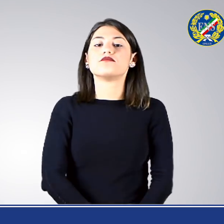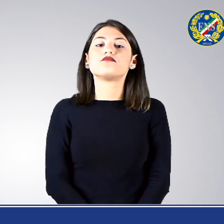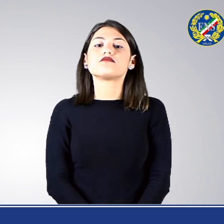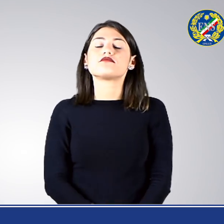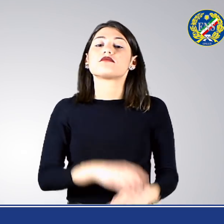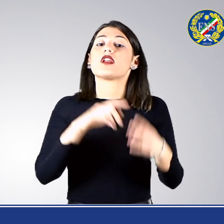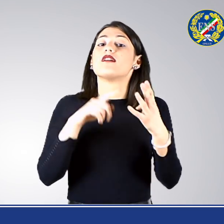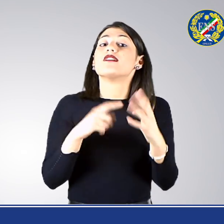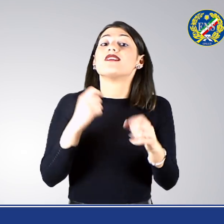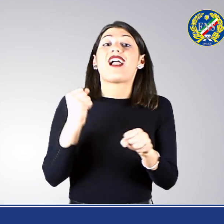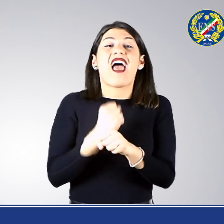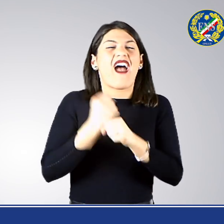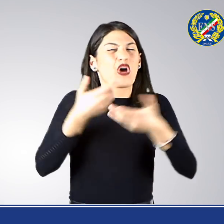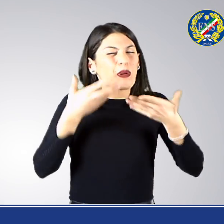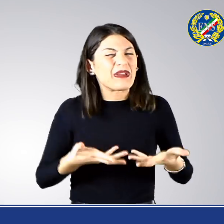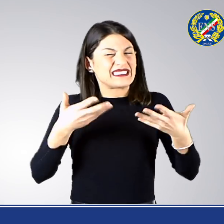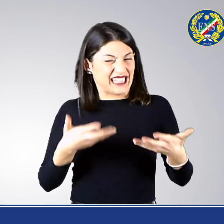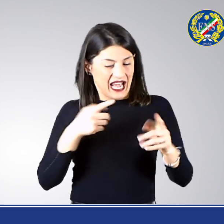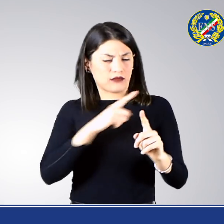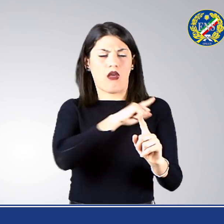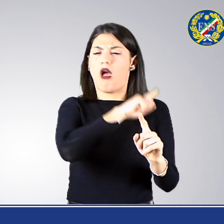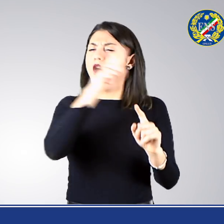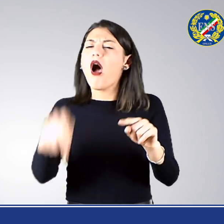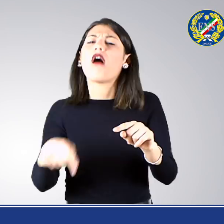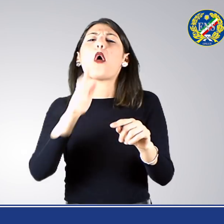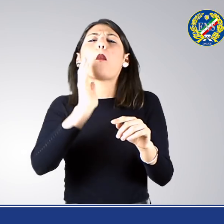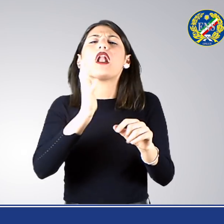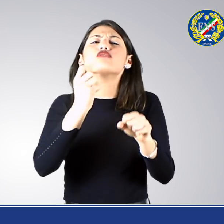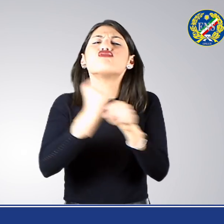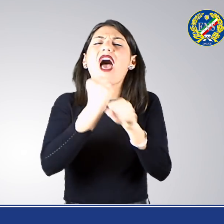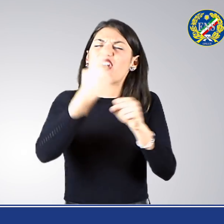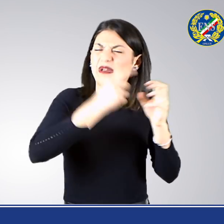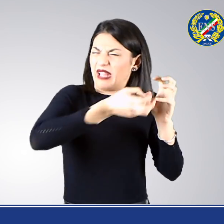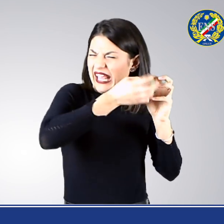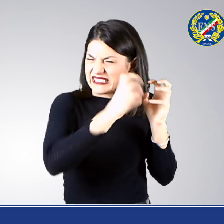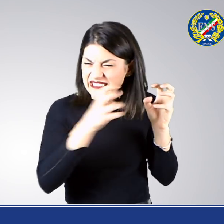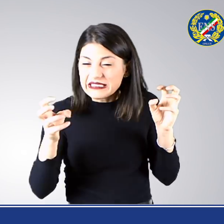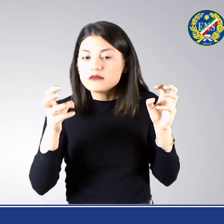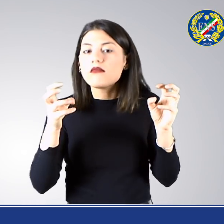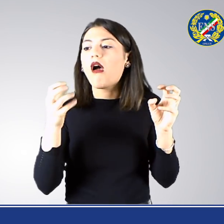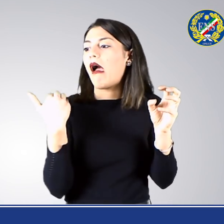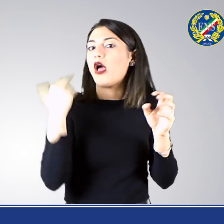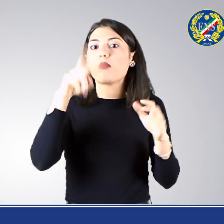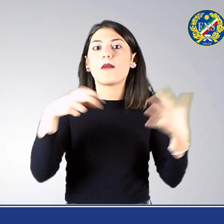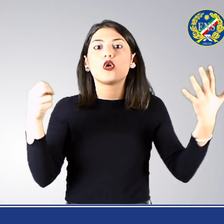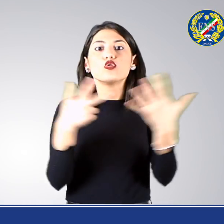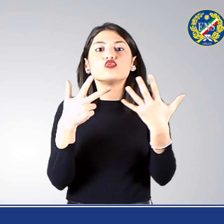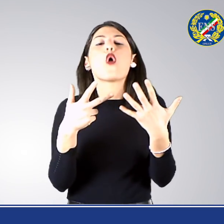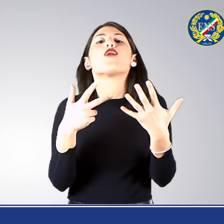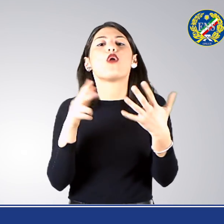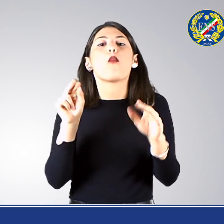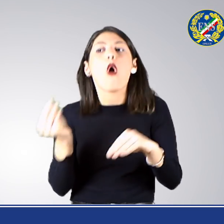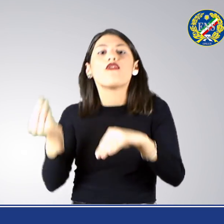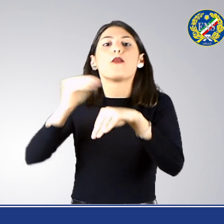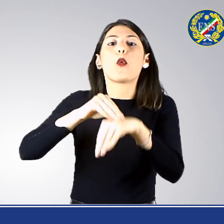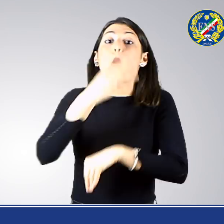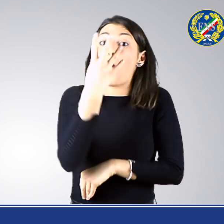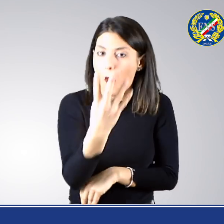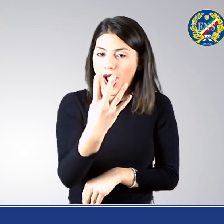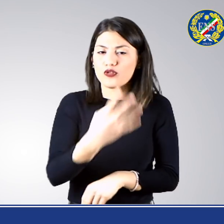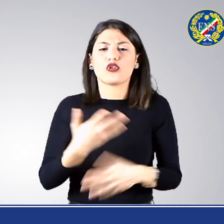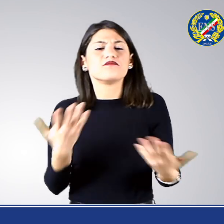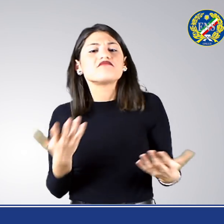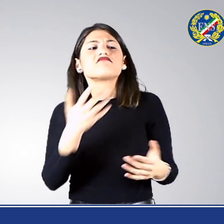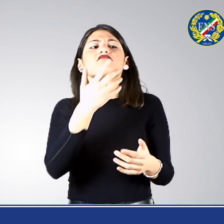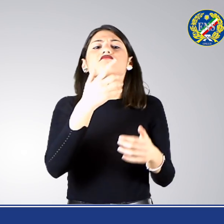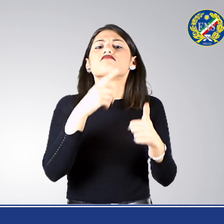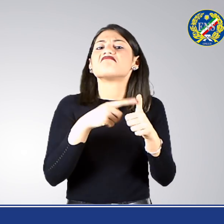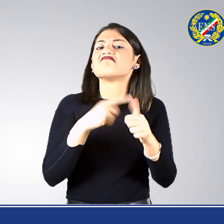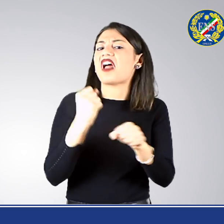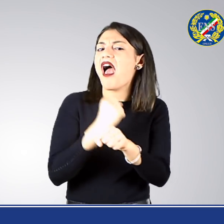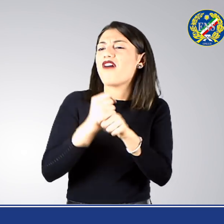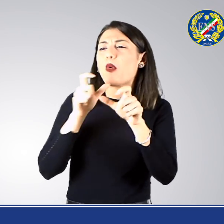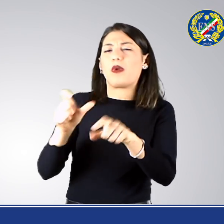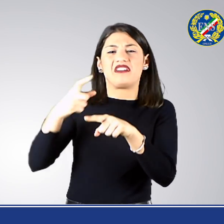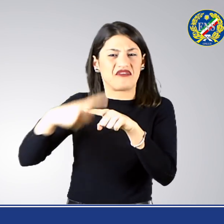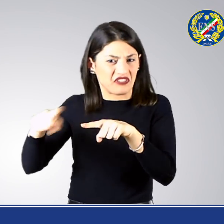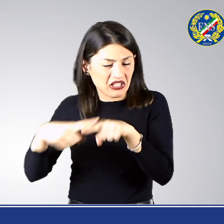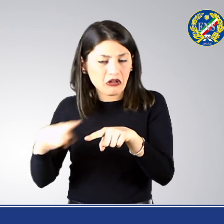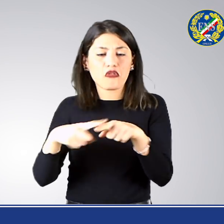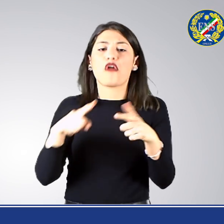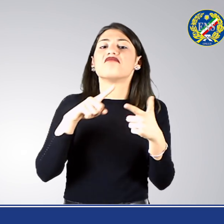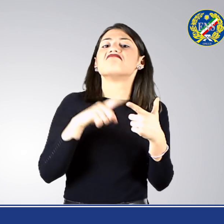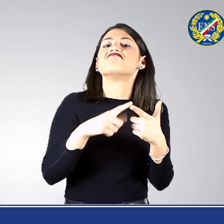addetti a mansioni gravose. Dal 2018 sono state aggiunte quattro nuove categorie di mansioni